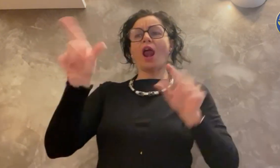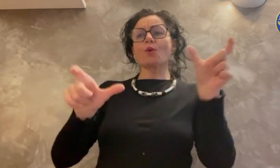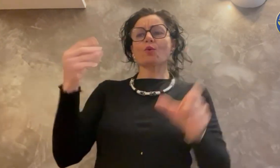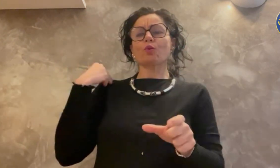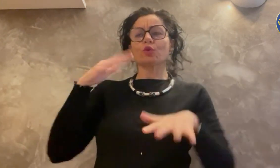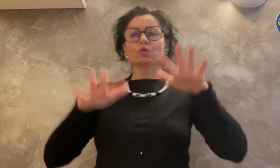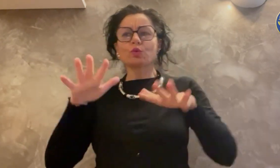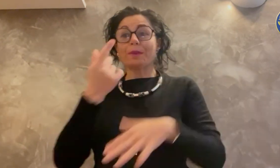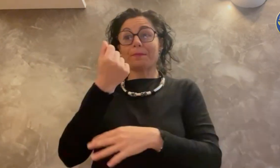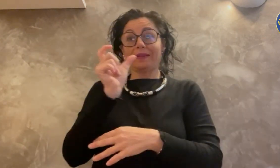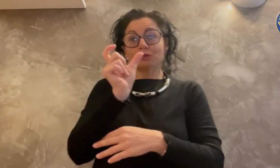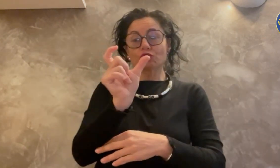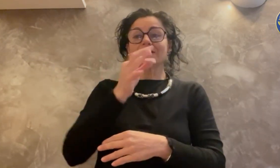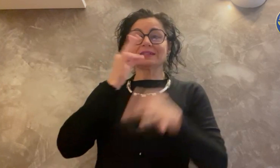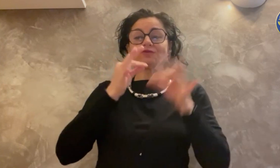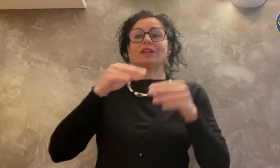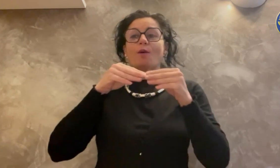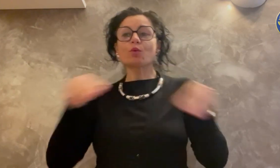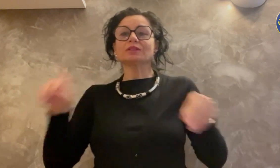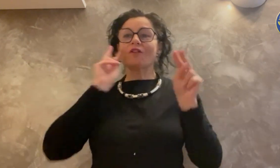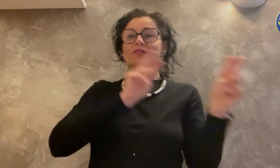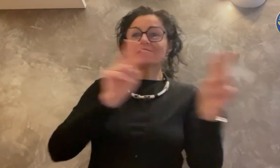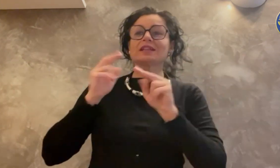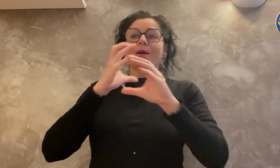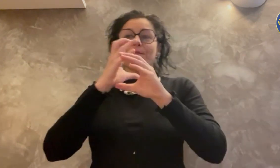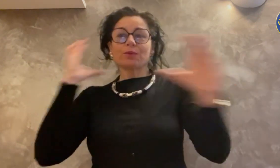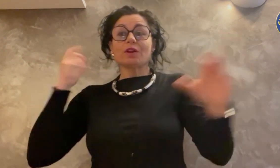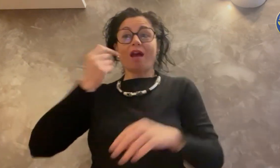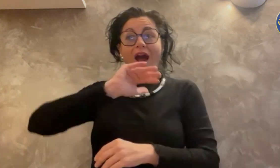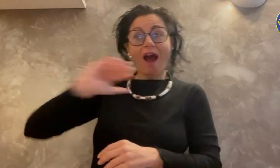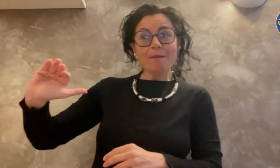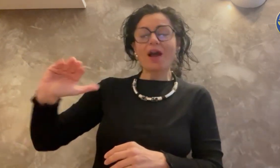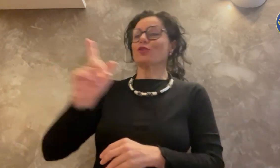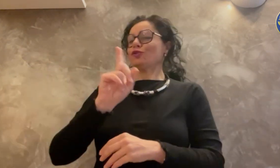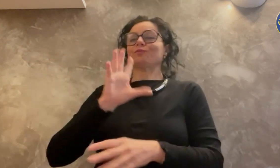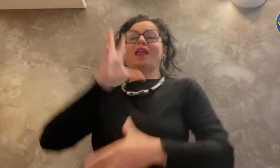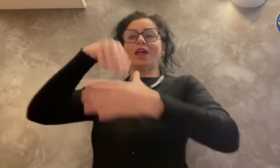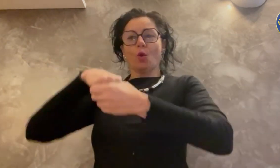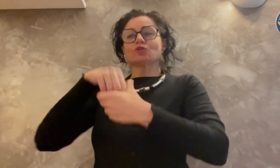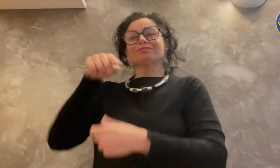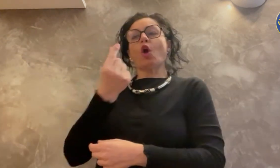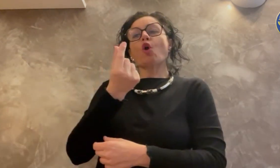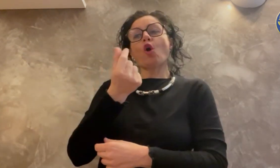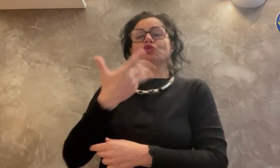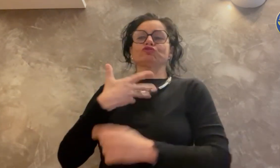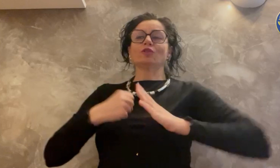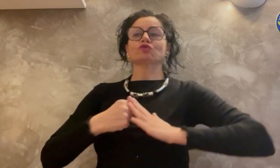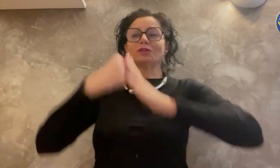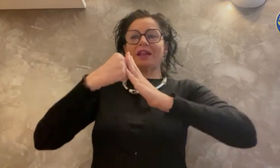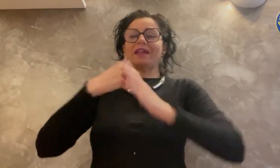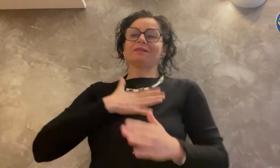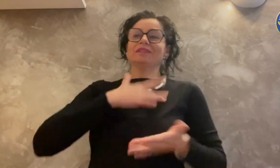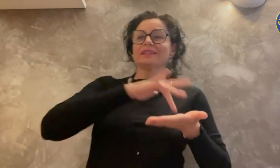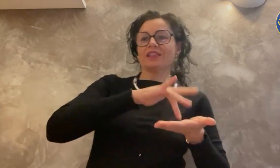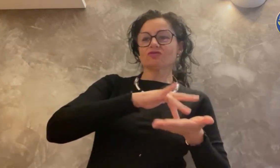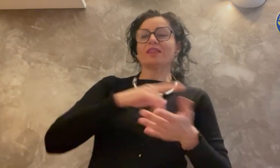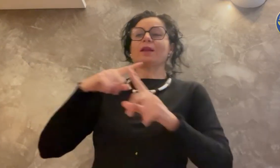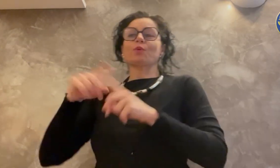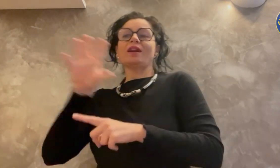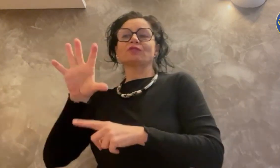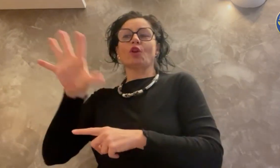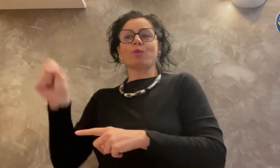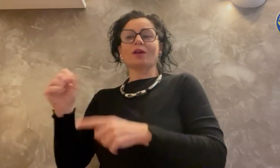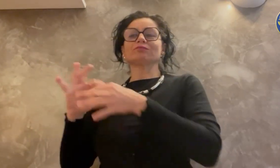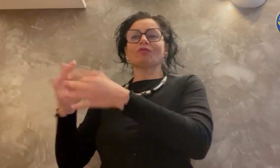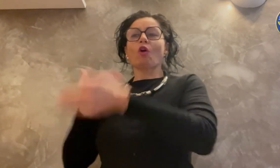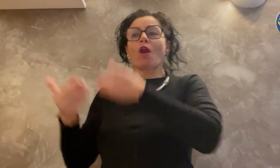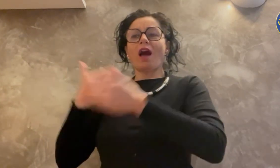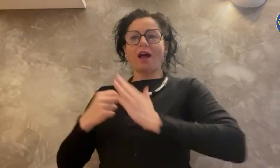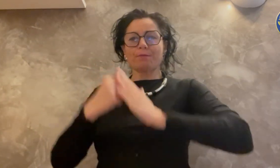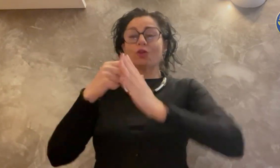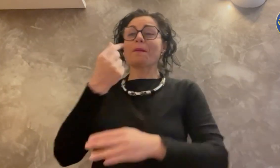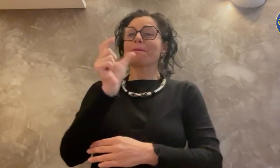Mi sono arrivate delle segnalazioni, dei dubbi, in merito ai prezzi delle visite, i musei e i pullman, se sono a parte; voglio chiarire che i costi sono inclusi nel prezzo generale,